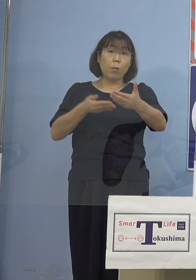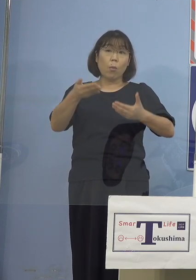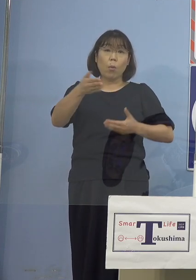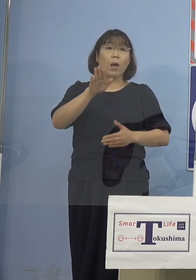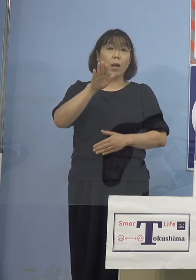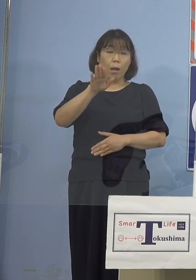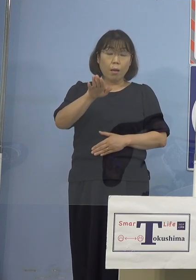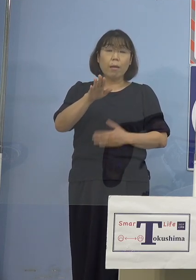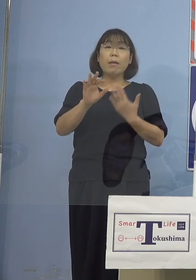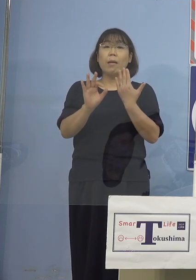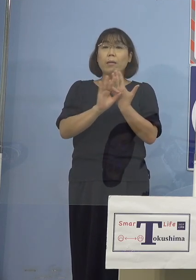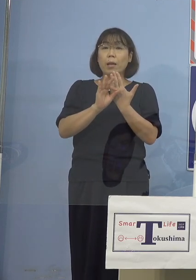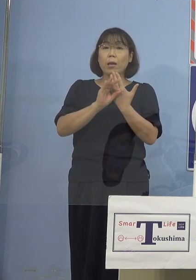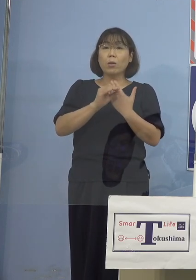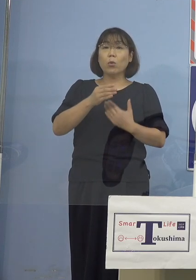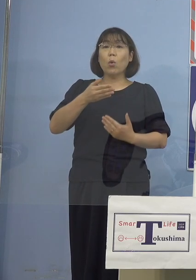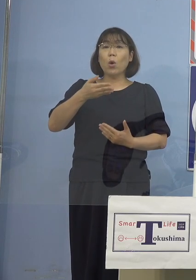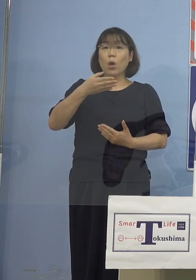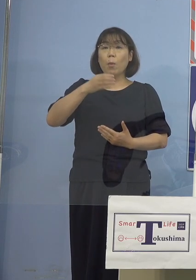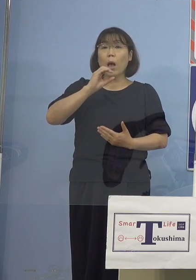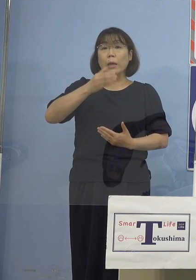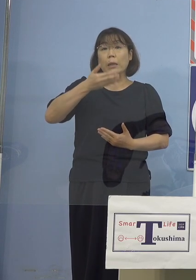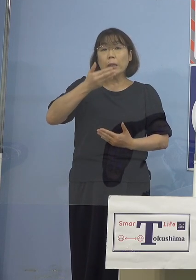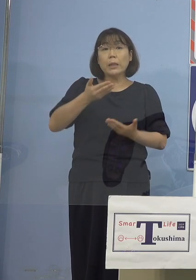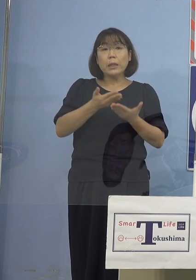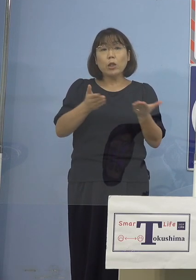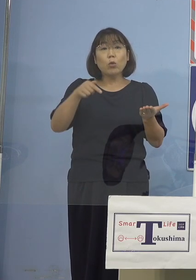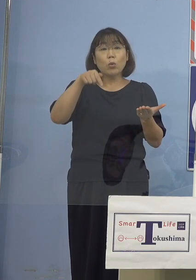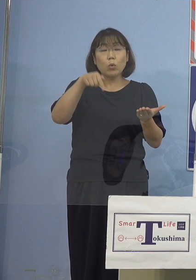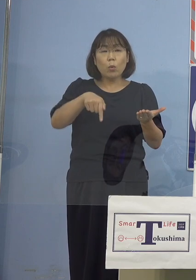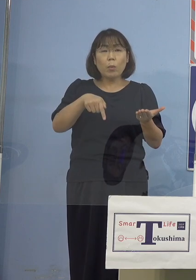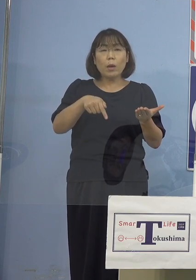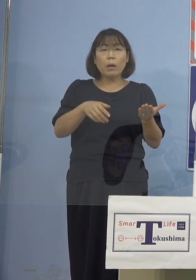例えば飲食の場というのが 今まで時短をかけたりいろいろしたんですが